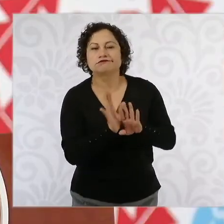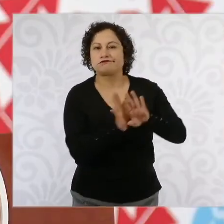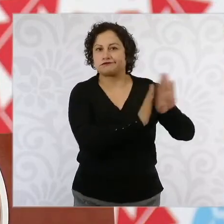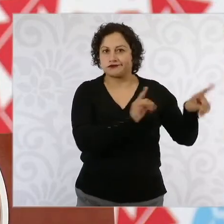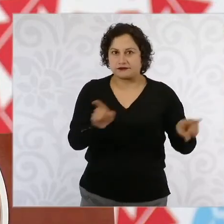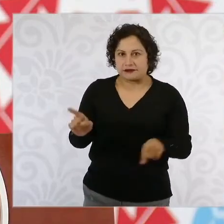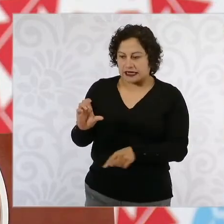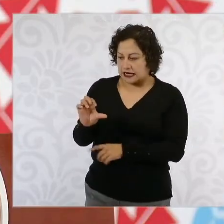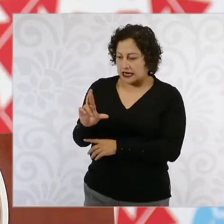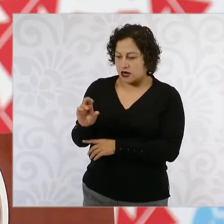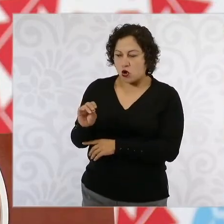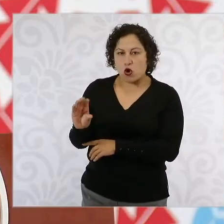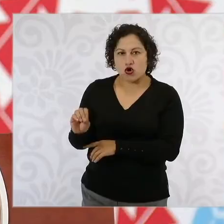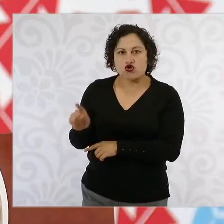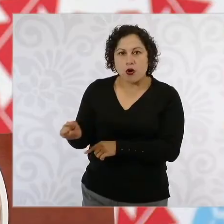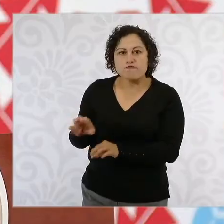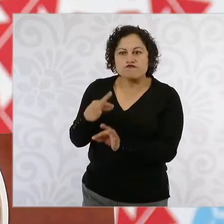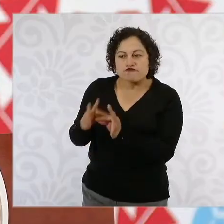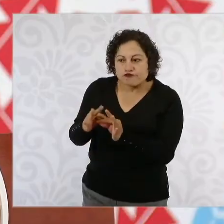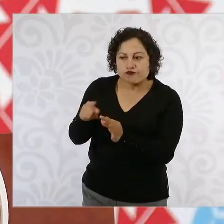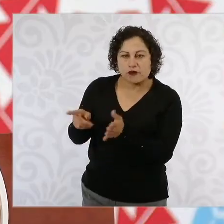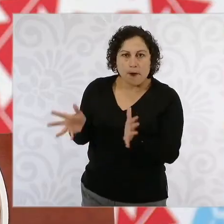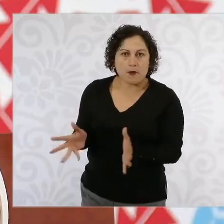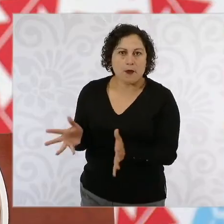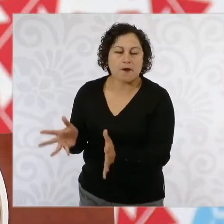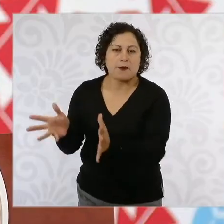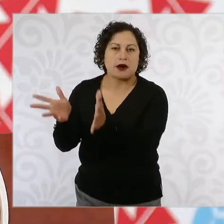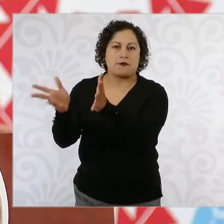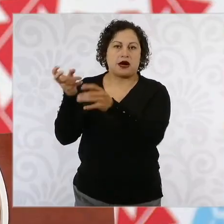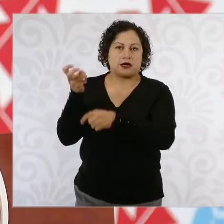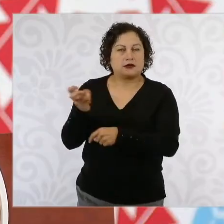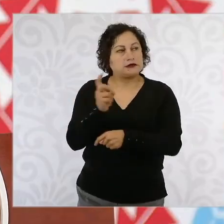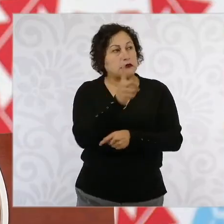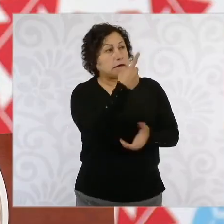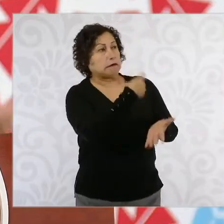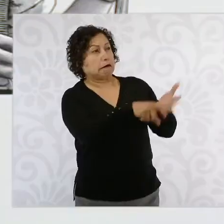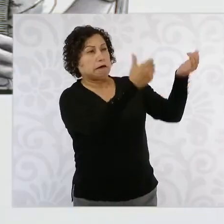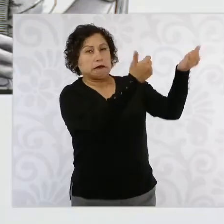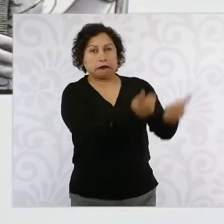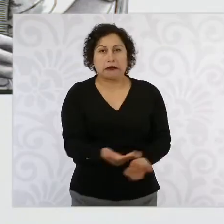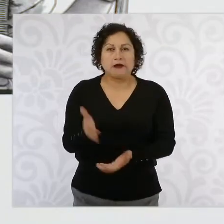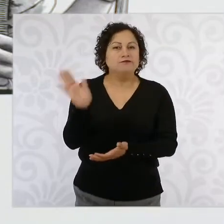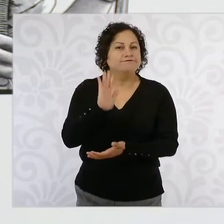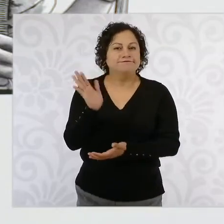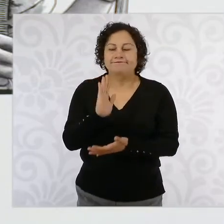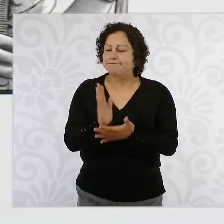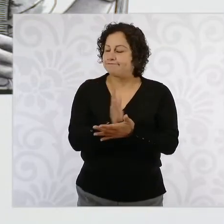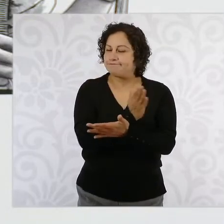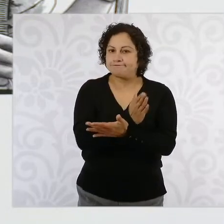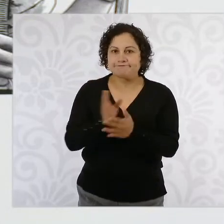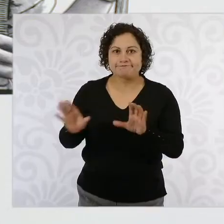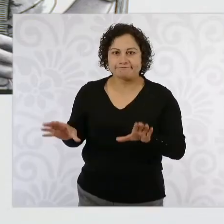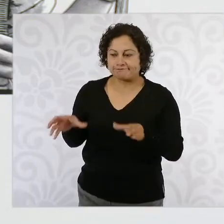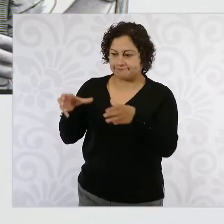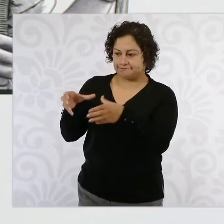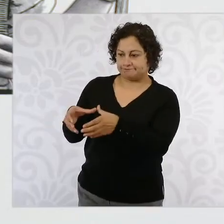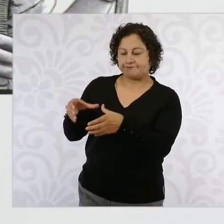algo obligatorio para todas y todos los mexicanos y eso es lo que queremos principalmente que quede